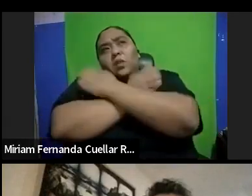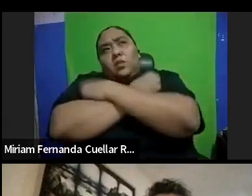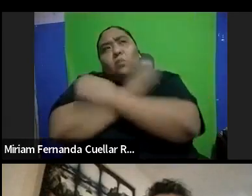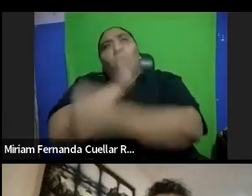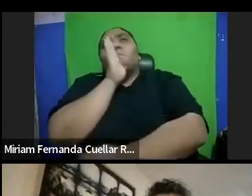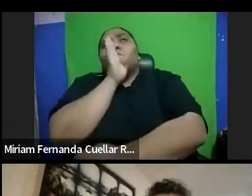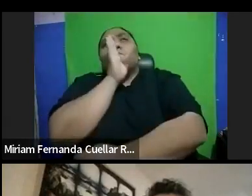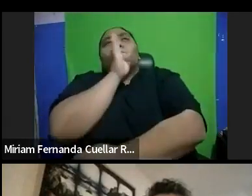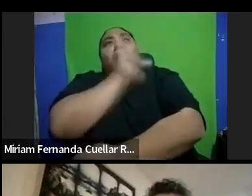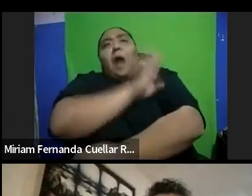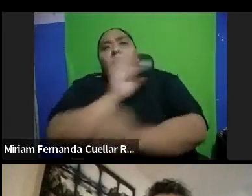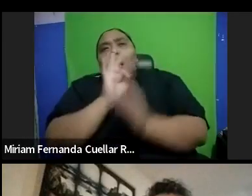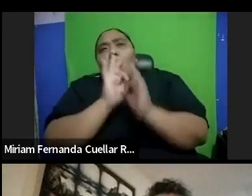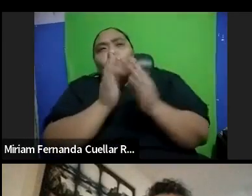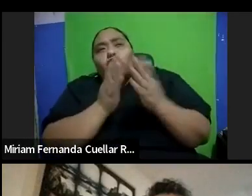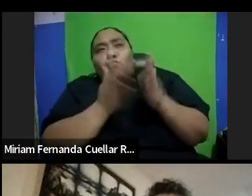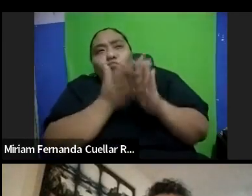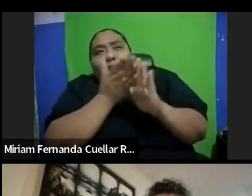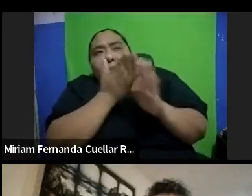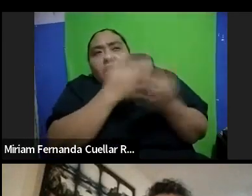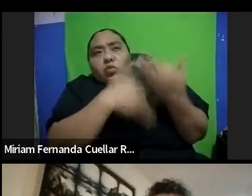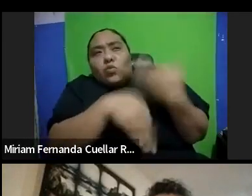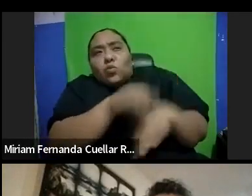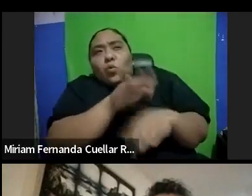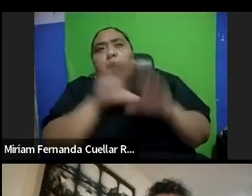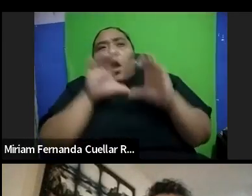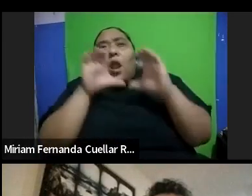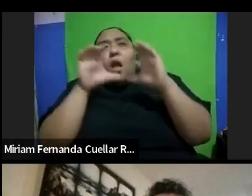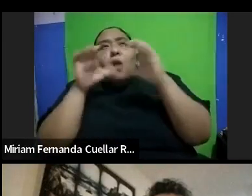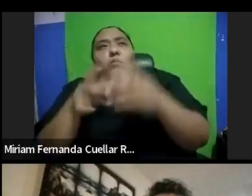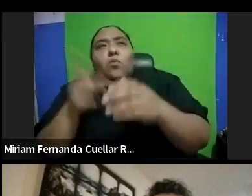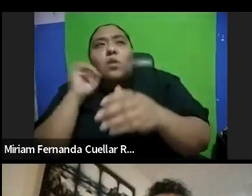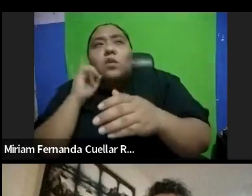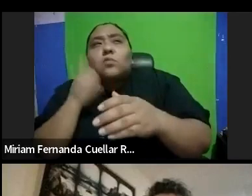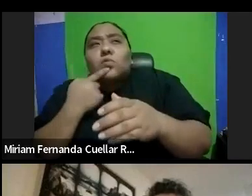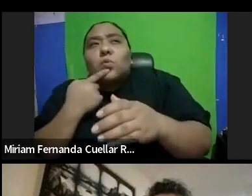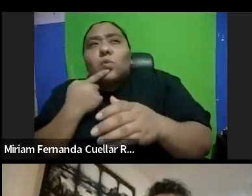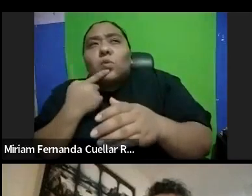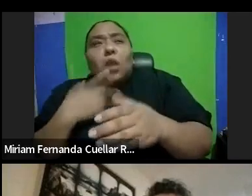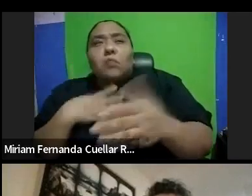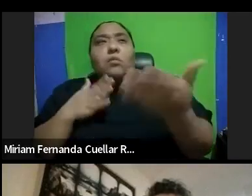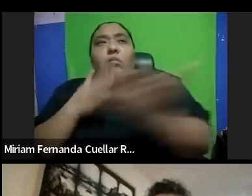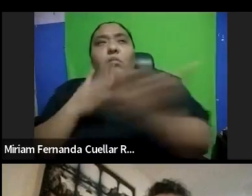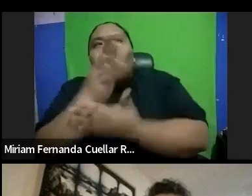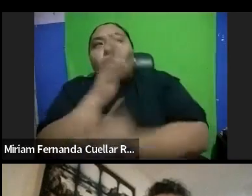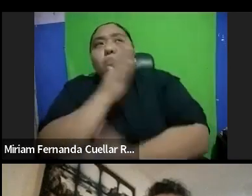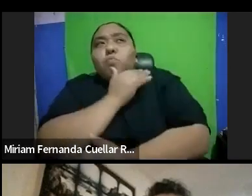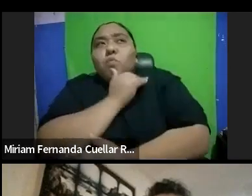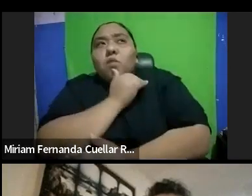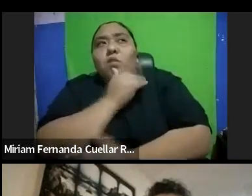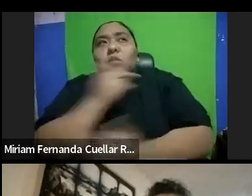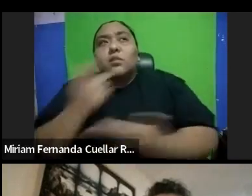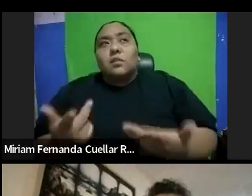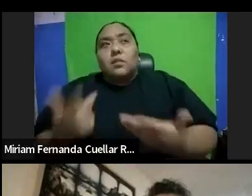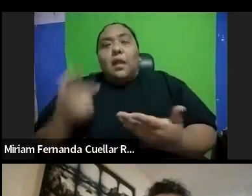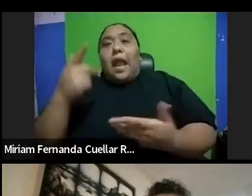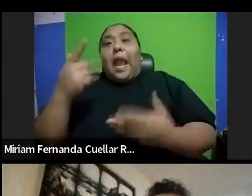está muy mala estructura. uy mal estructurado y no estamos de acuerdo con él y la comunidad desorden no accede al , al sistema, no sería mejor